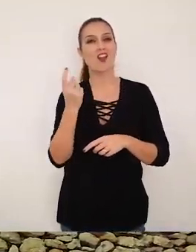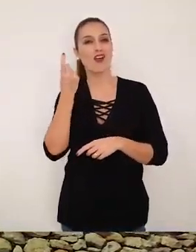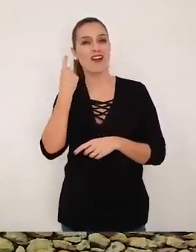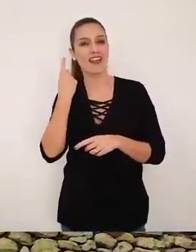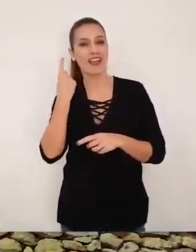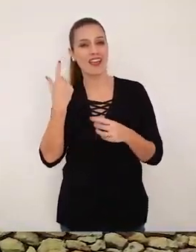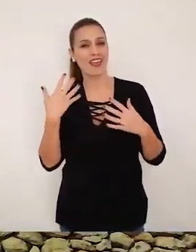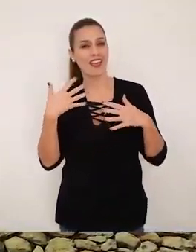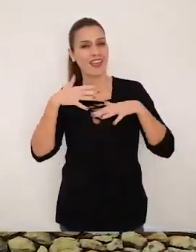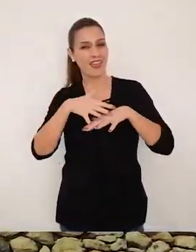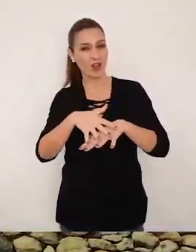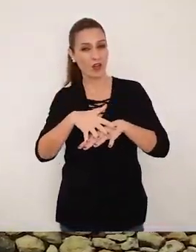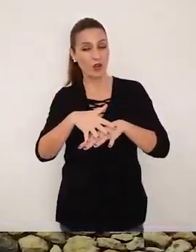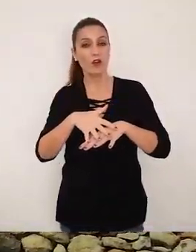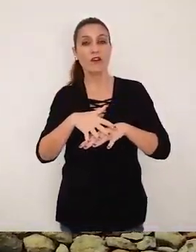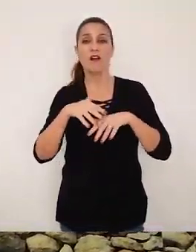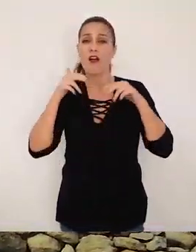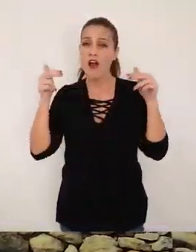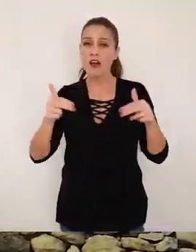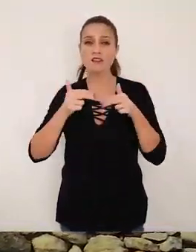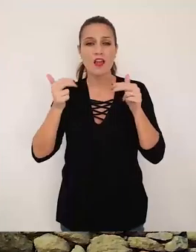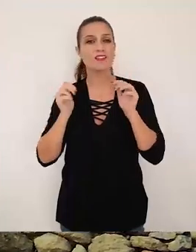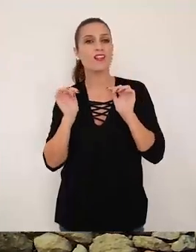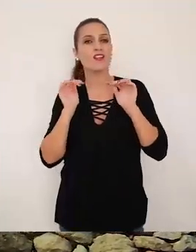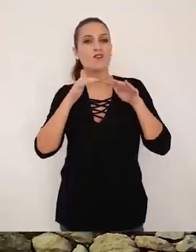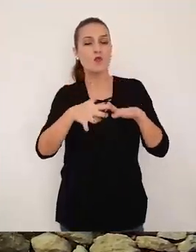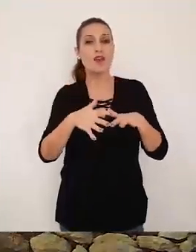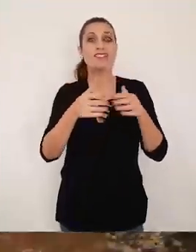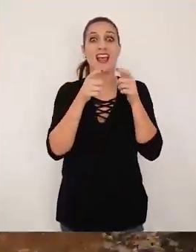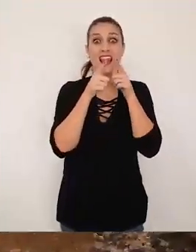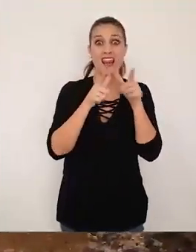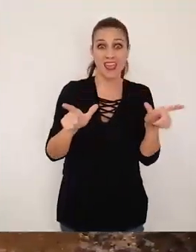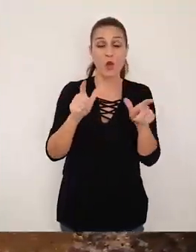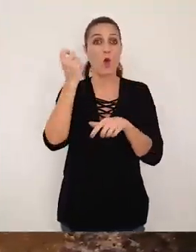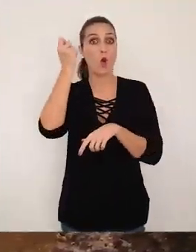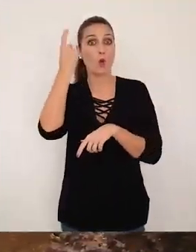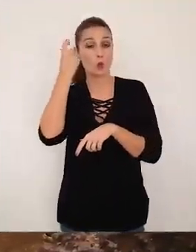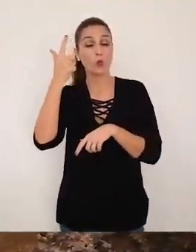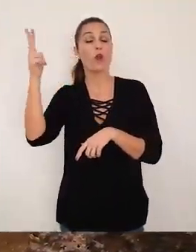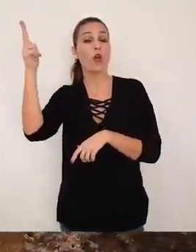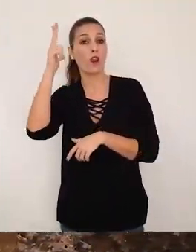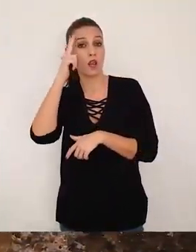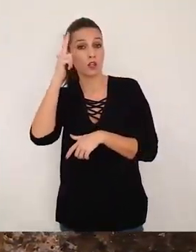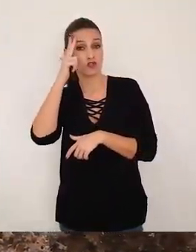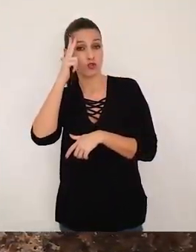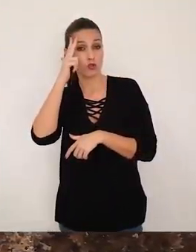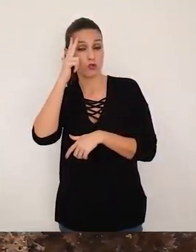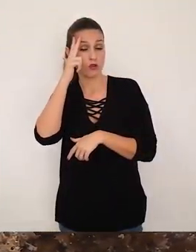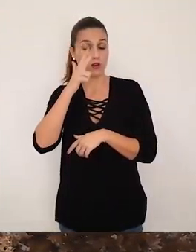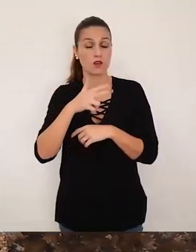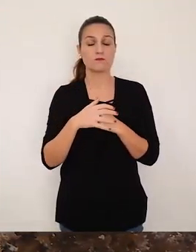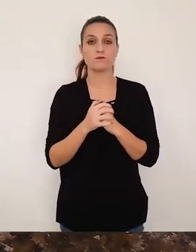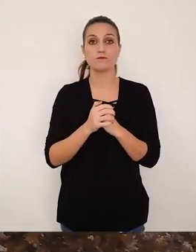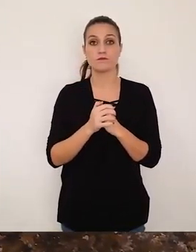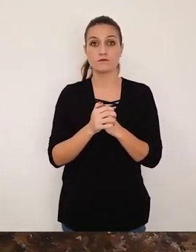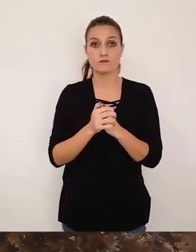cultura che per secoli ha influenzato la tradizione artistica, linguistica e religiosa di Terra d'Otranto.